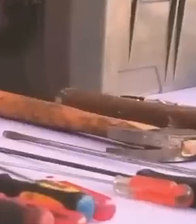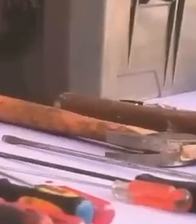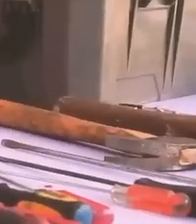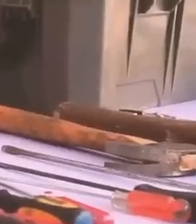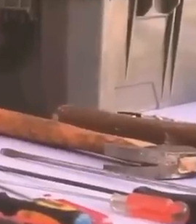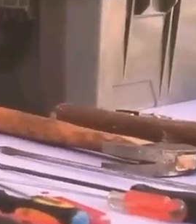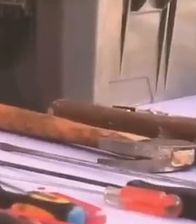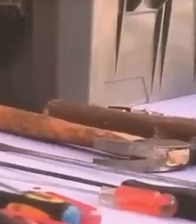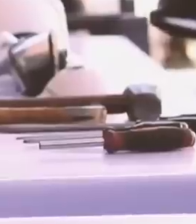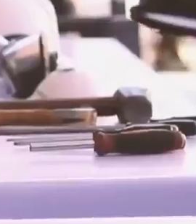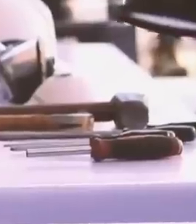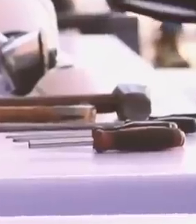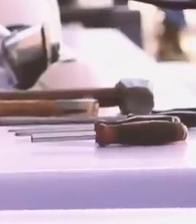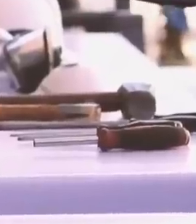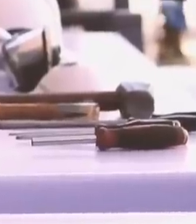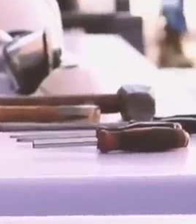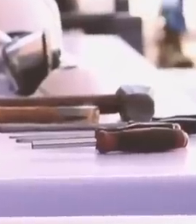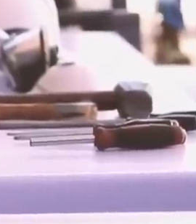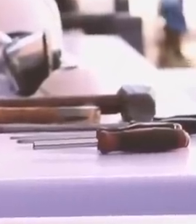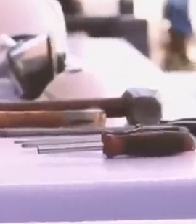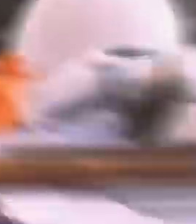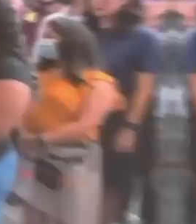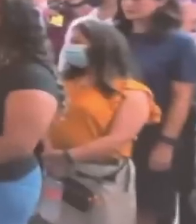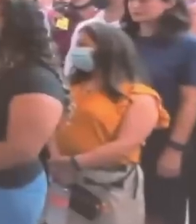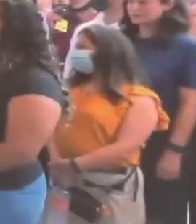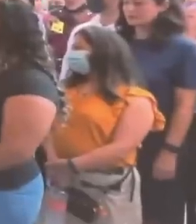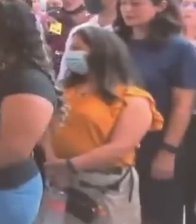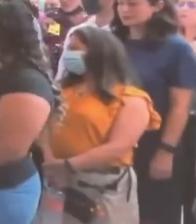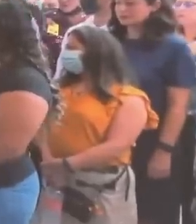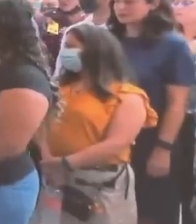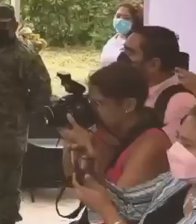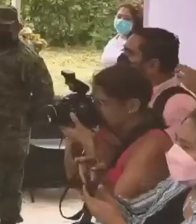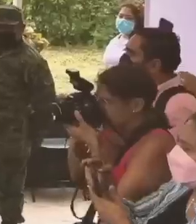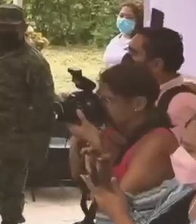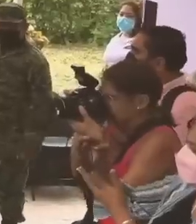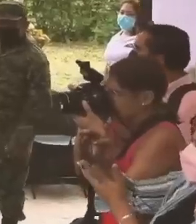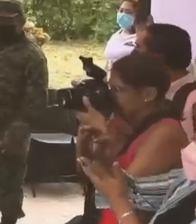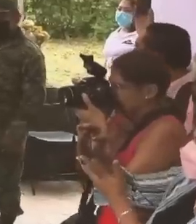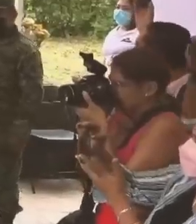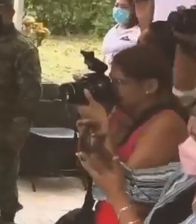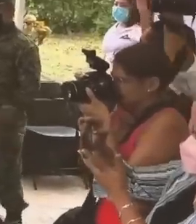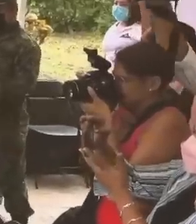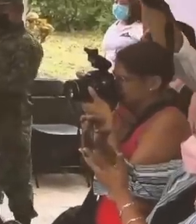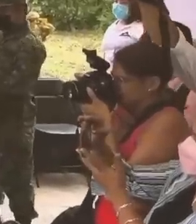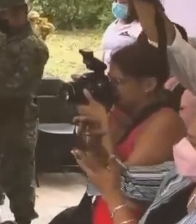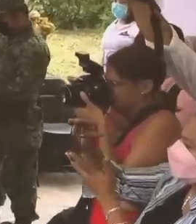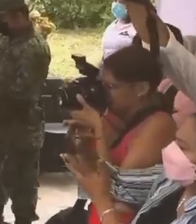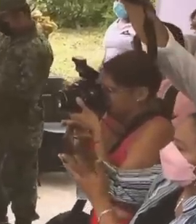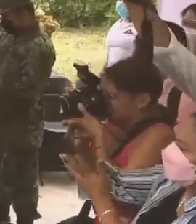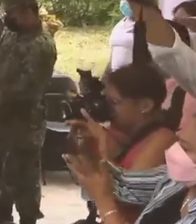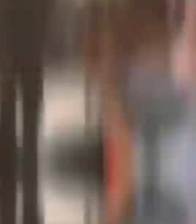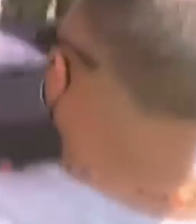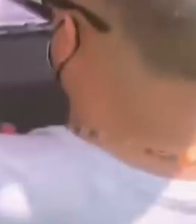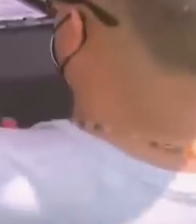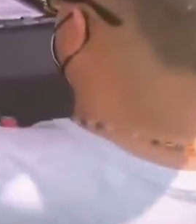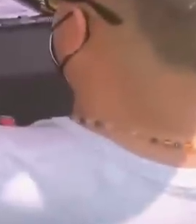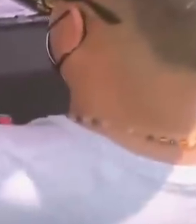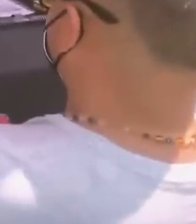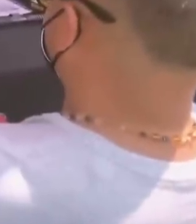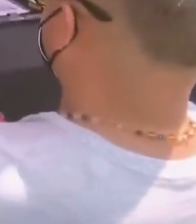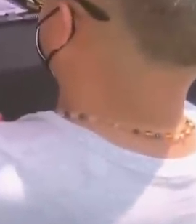el plan Sí al desarme s a la paz se trata de colocar lugares en donde las personas entregan